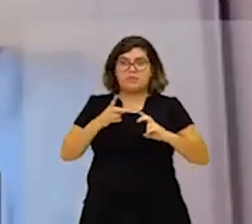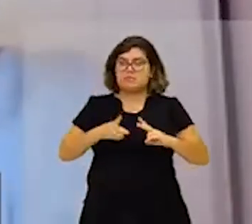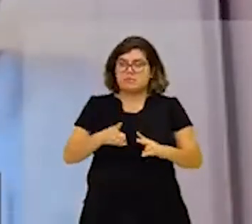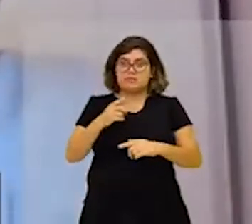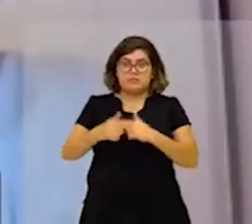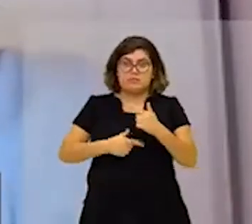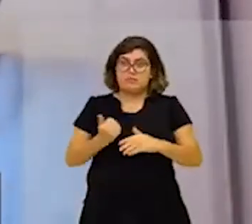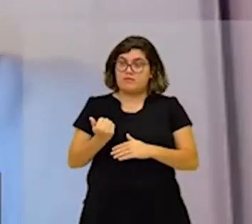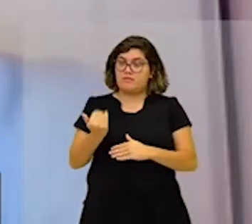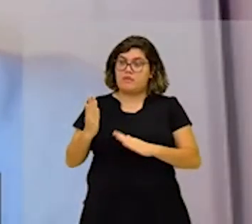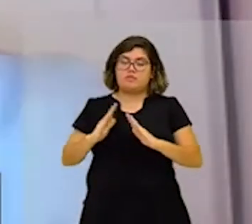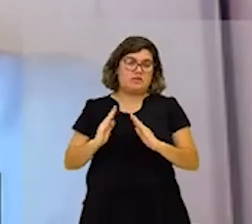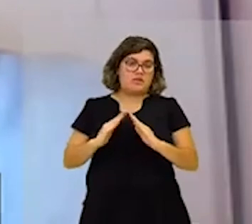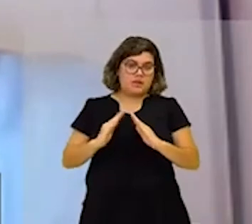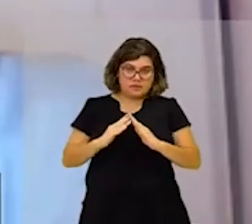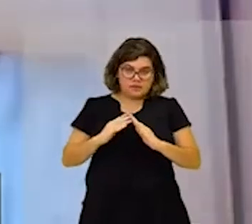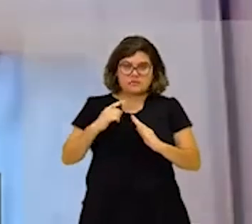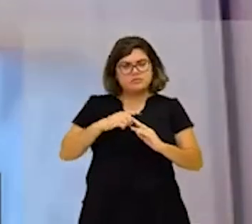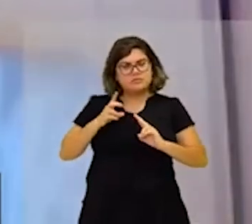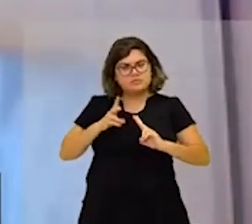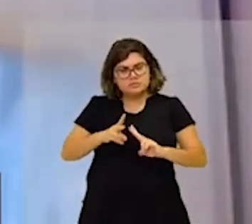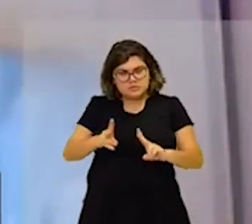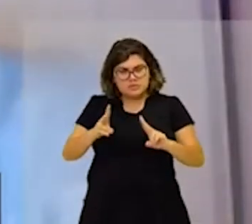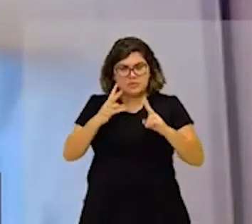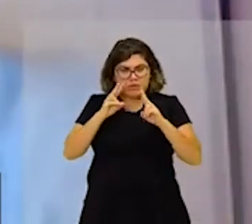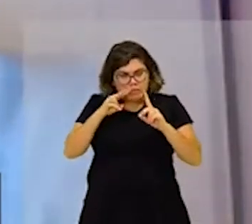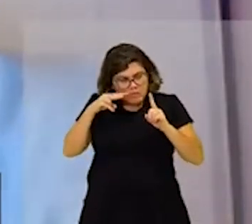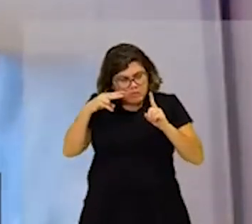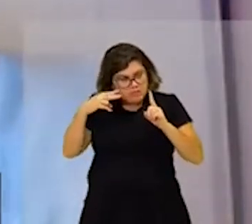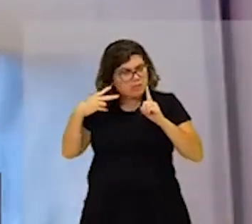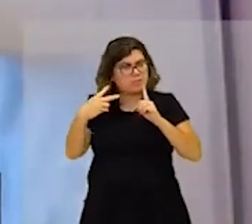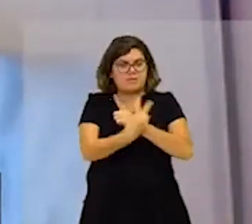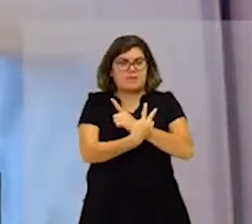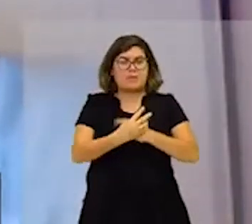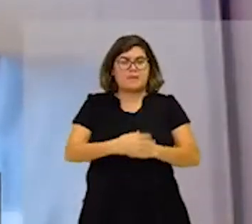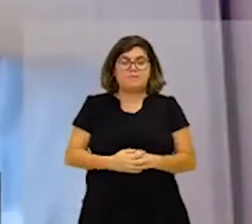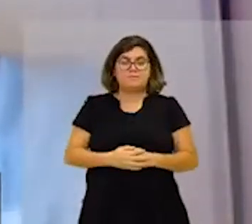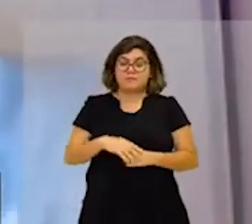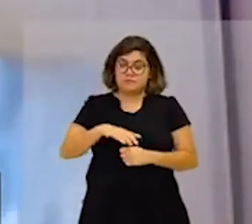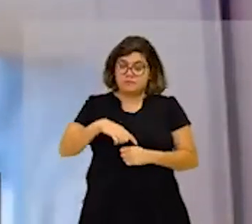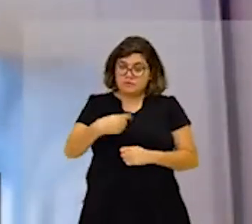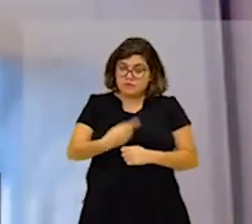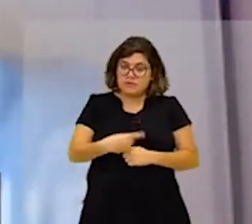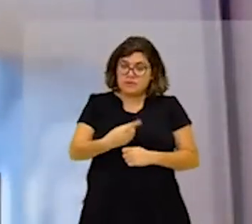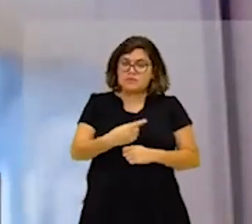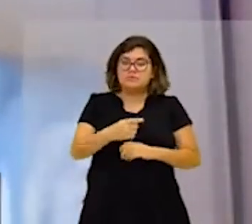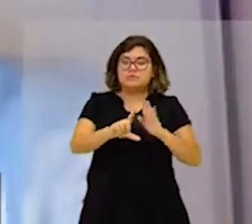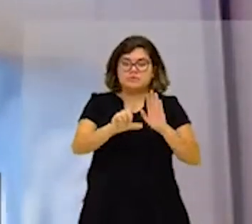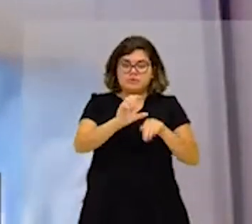então é preciso simples olhar ainda Seccional as com as pessoas seguintes vão ter restrições né eu